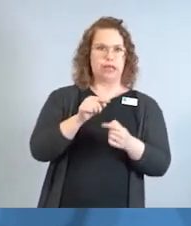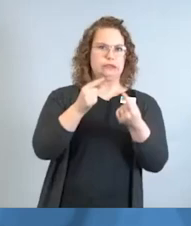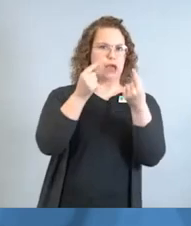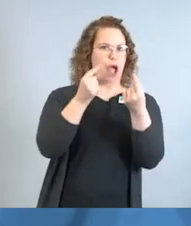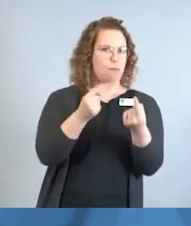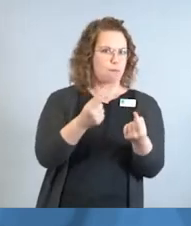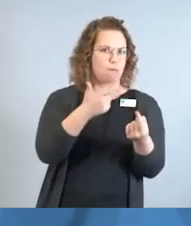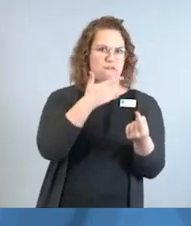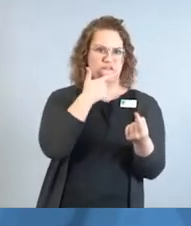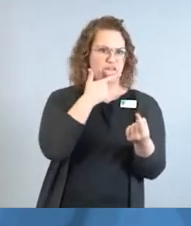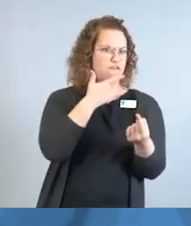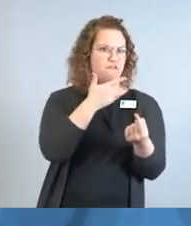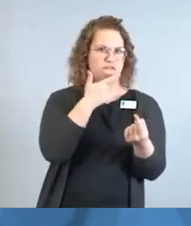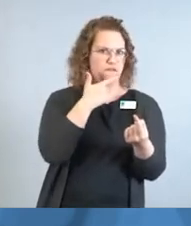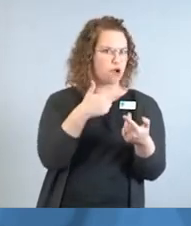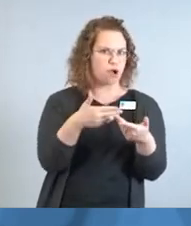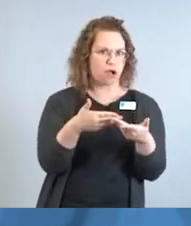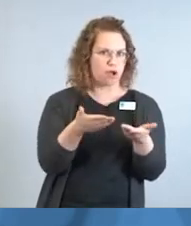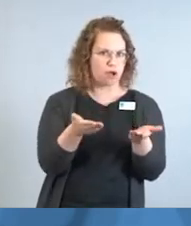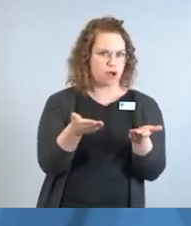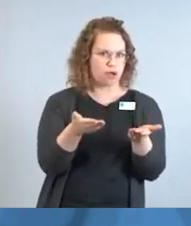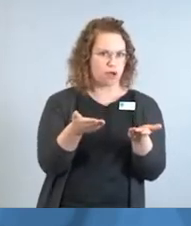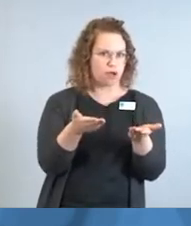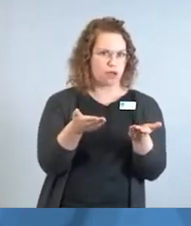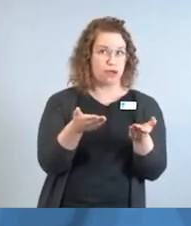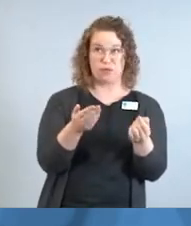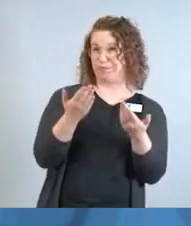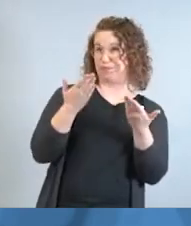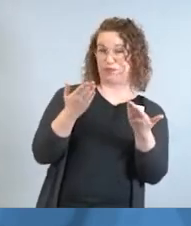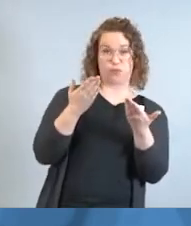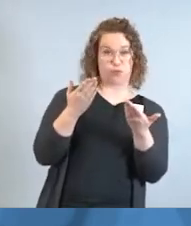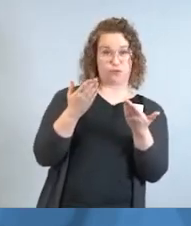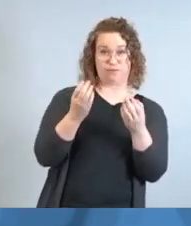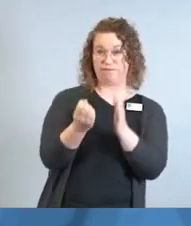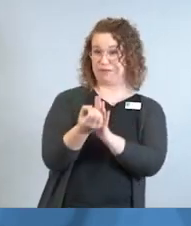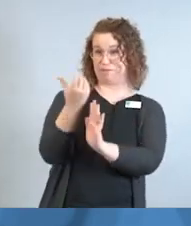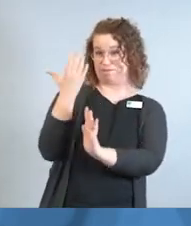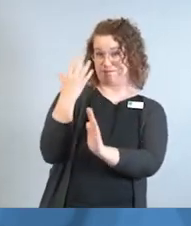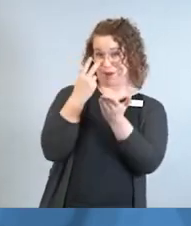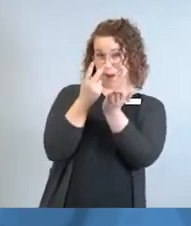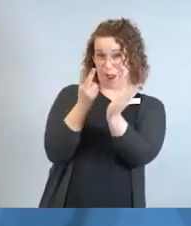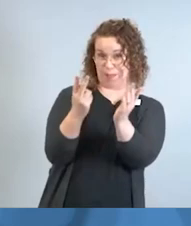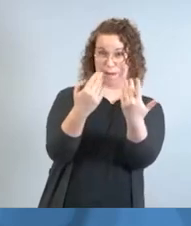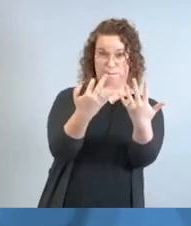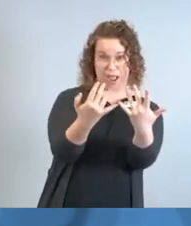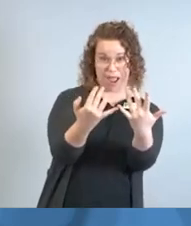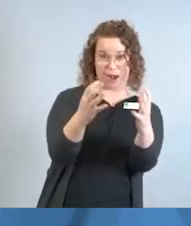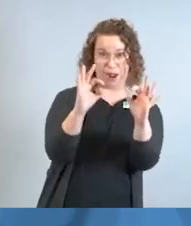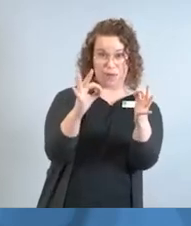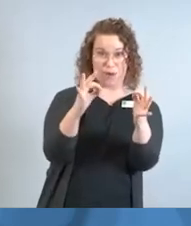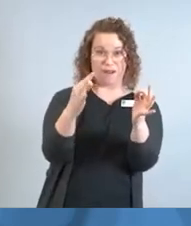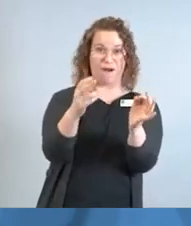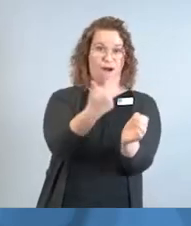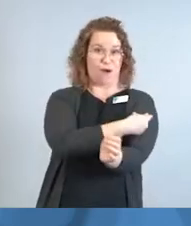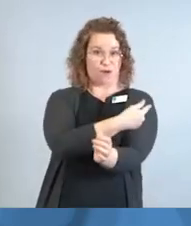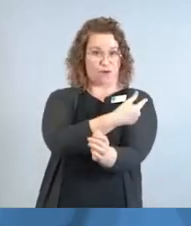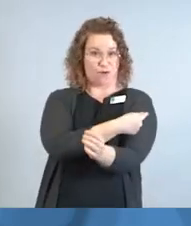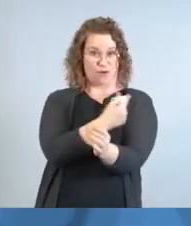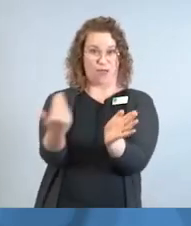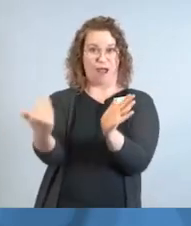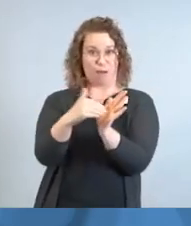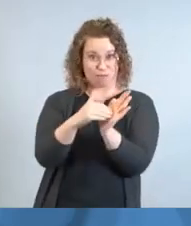Kun katsottiin näitä määriä, minkä verran Suomeen tulee rokotteita, niin meille tulee myös runsaasti RNA-rokotteita.